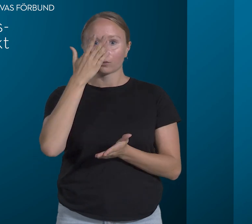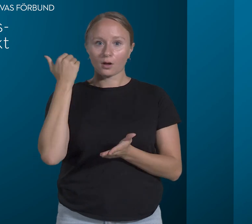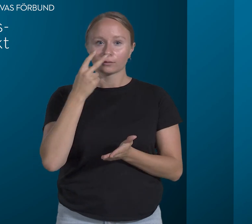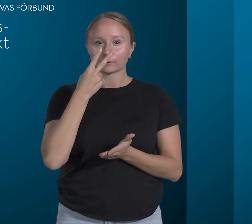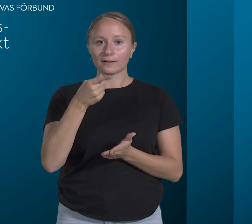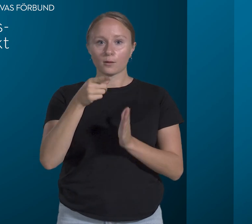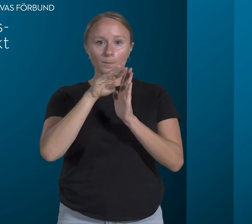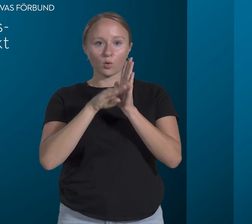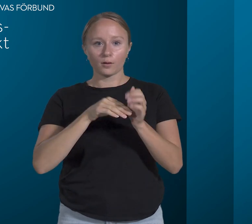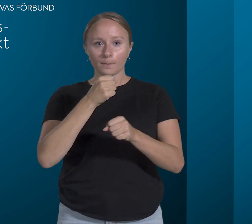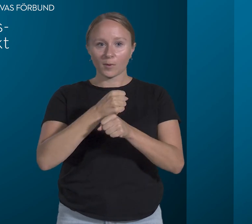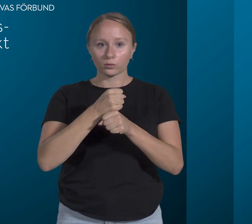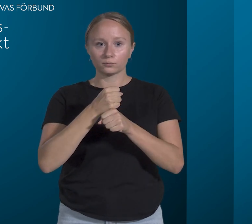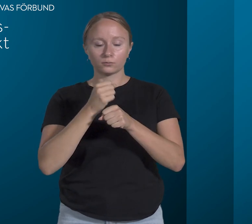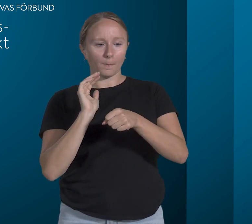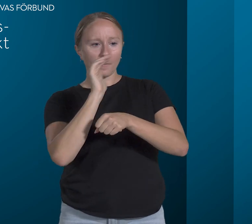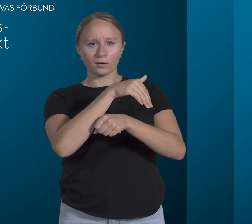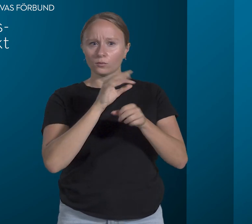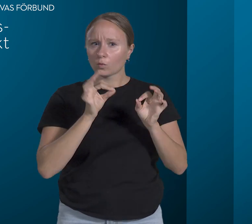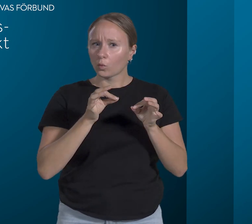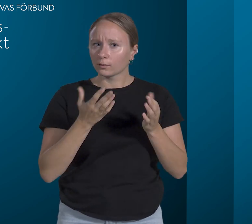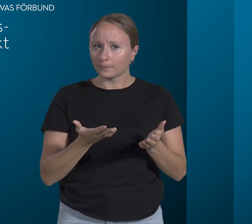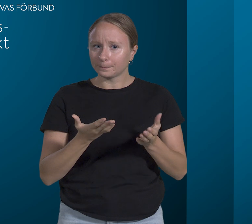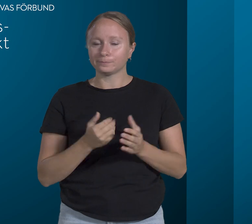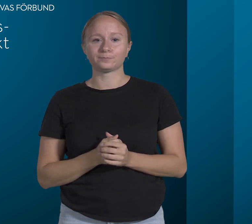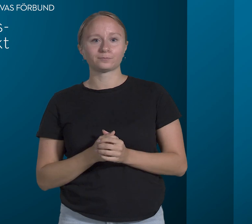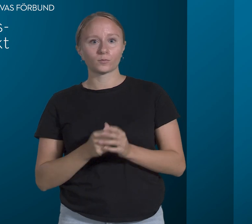kan du ta en titt bakom kulisserna i programproduktionen.